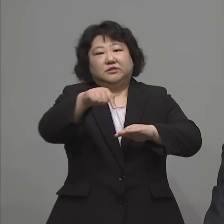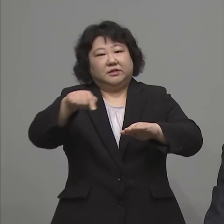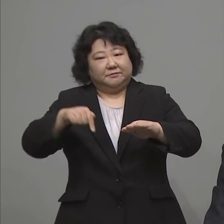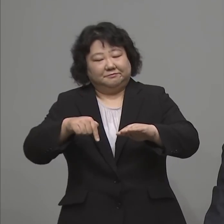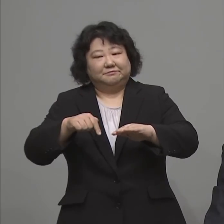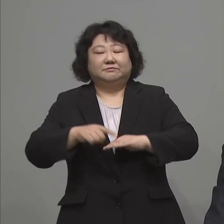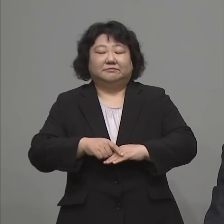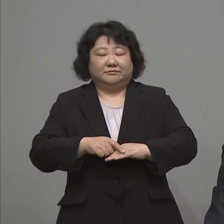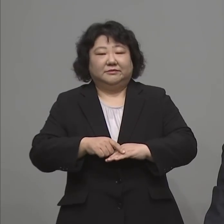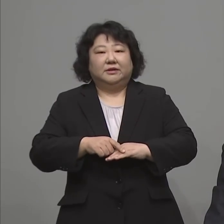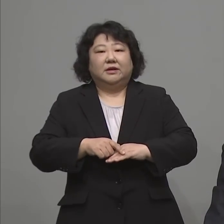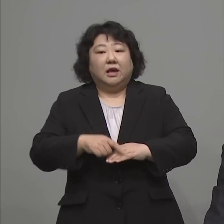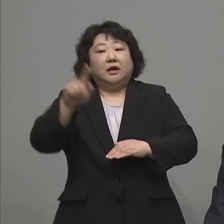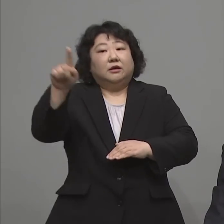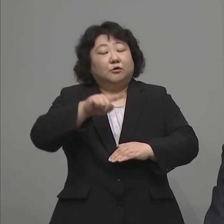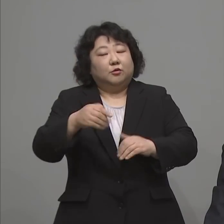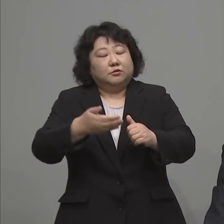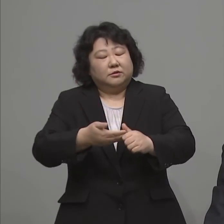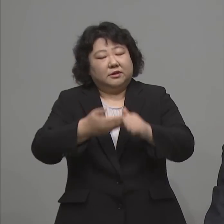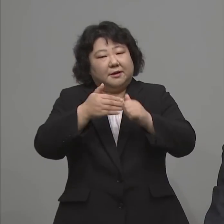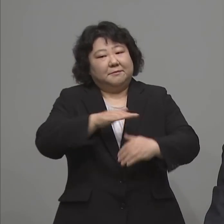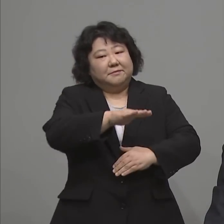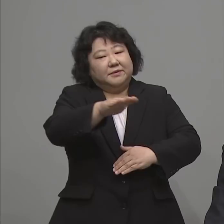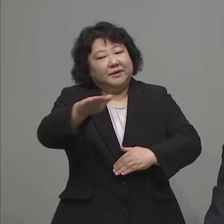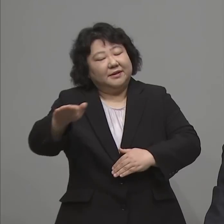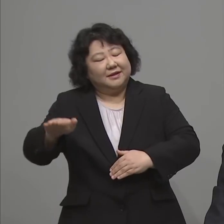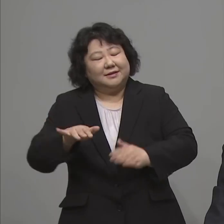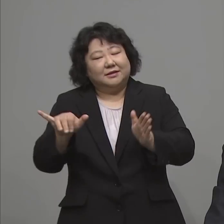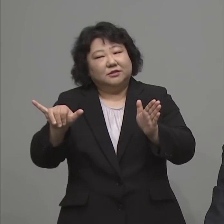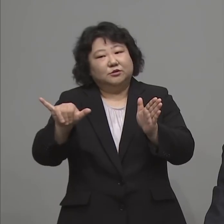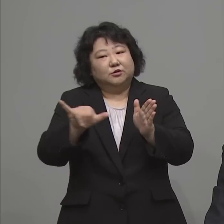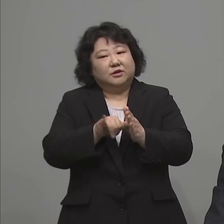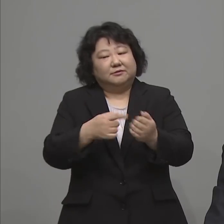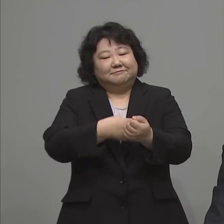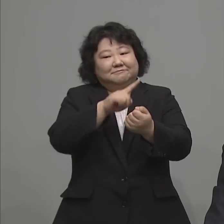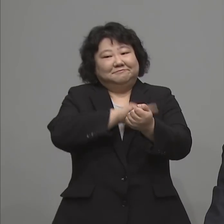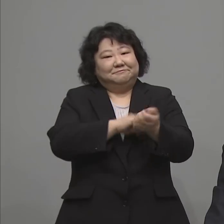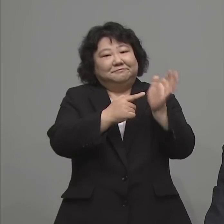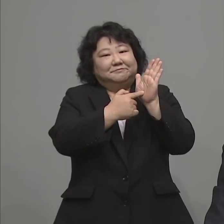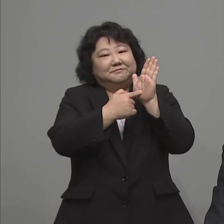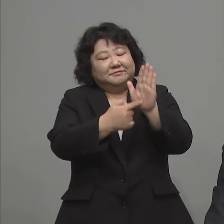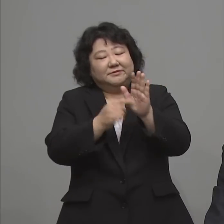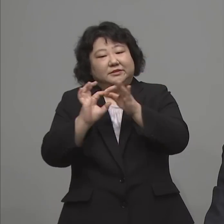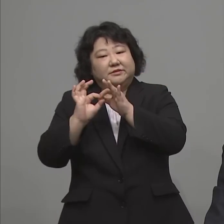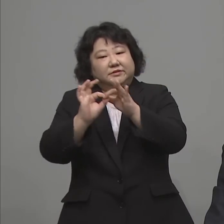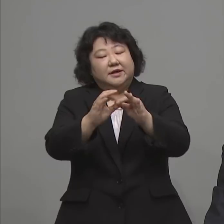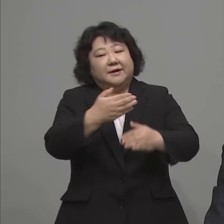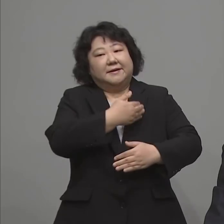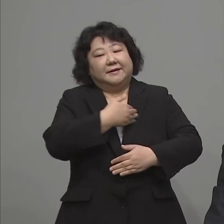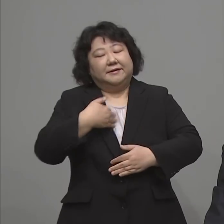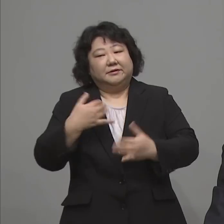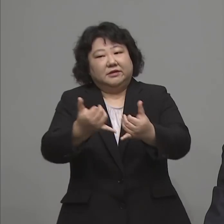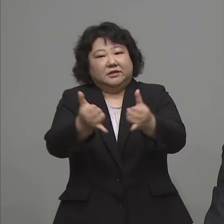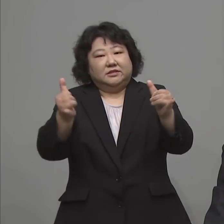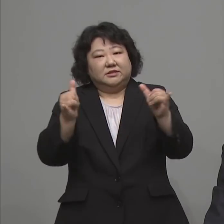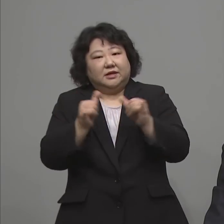人を育て 誰もが 生涯に渡って能力を発揮し 続けられる社会を目指して